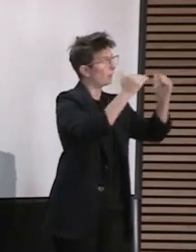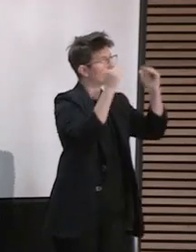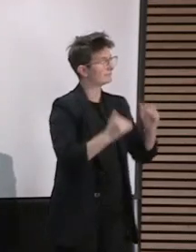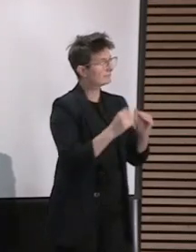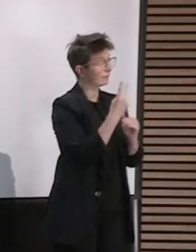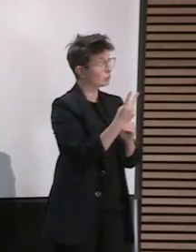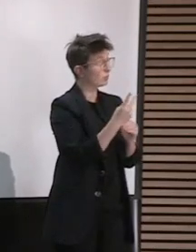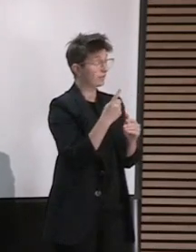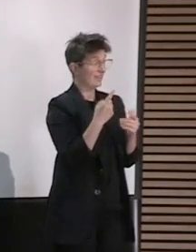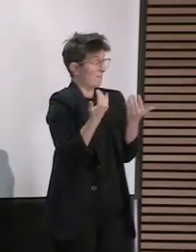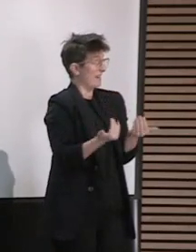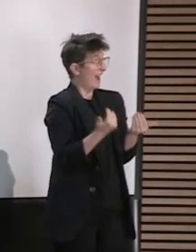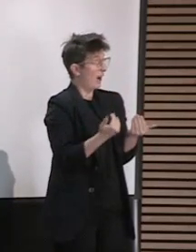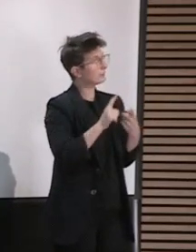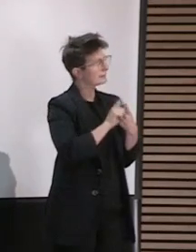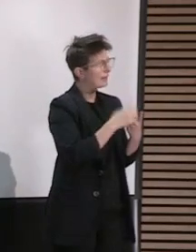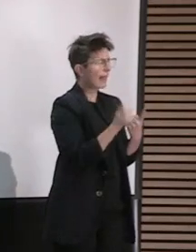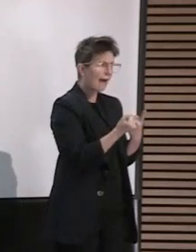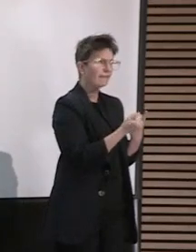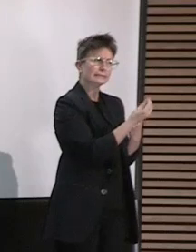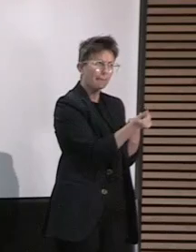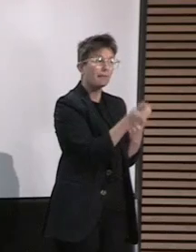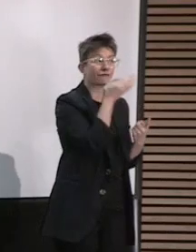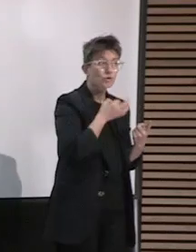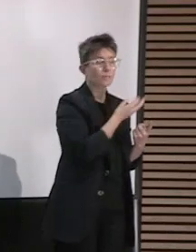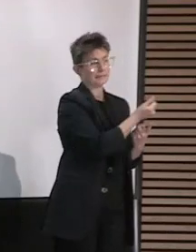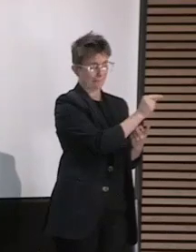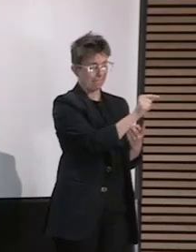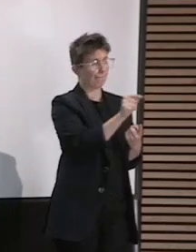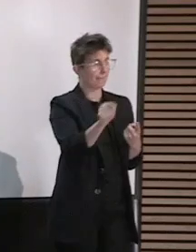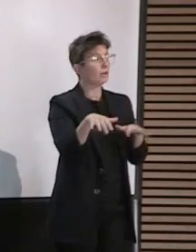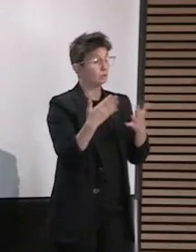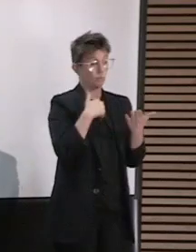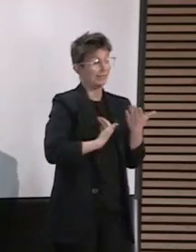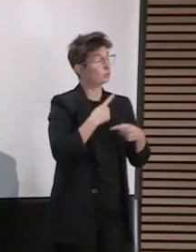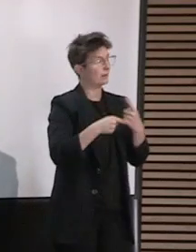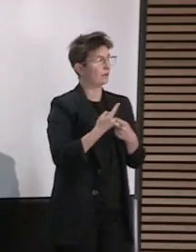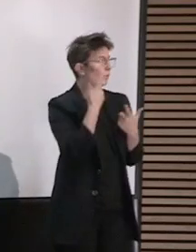Tenei wa, ka noho tonu pea nga keehi mo etahi wa. Na me mate